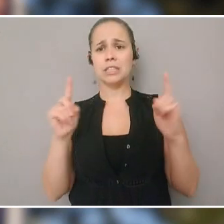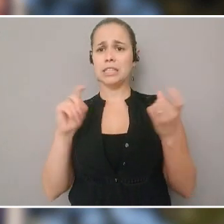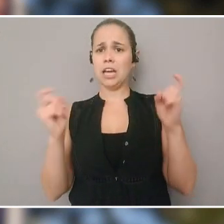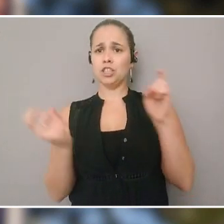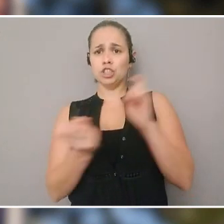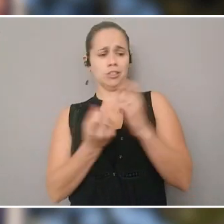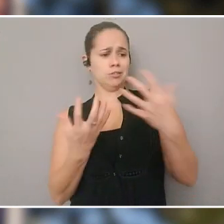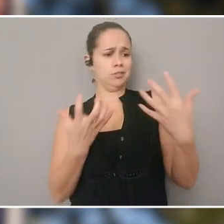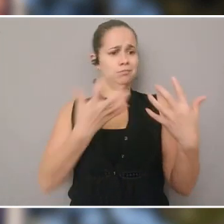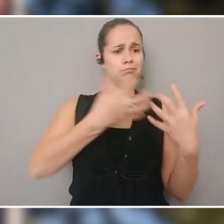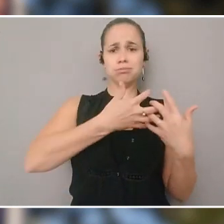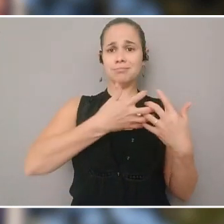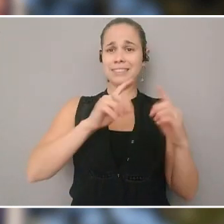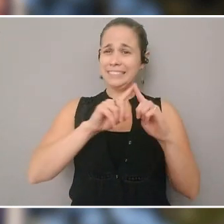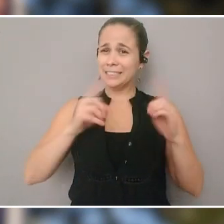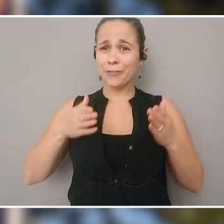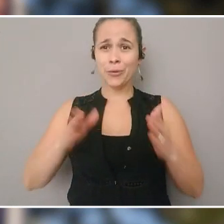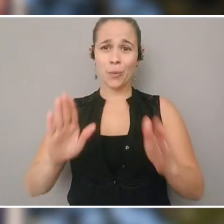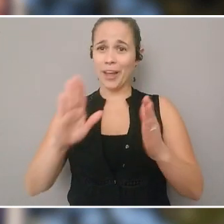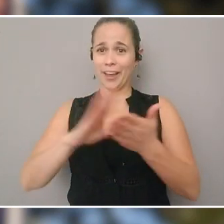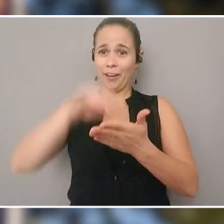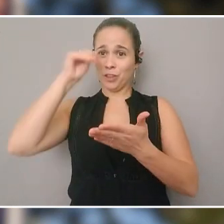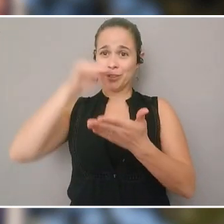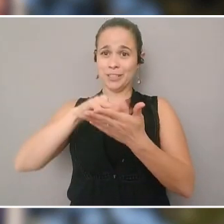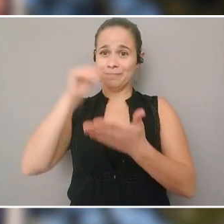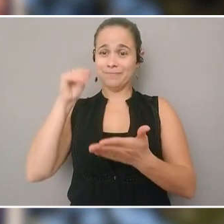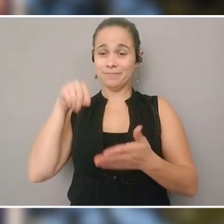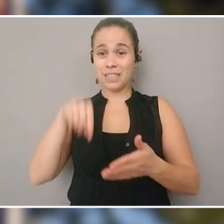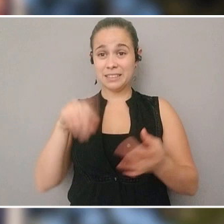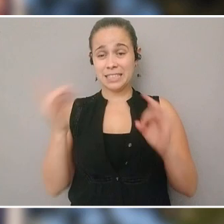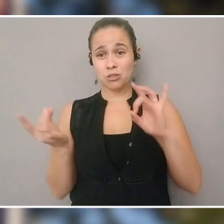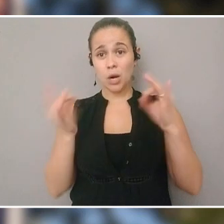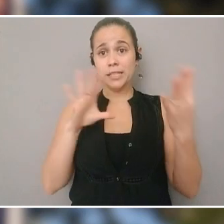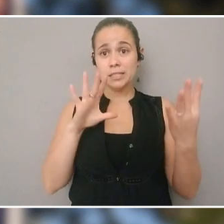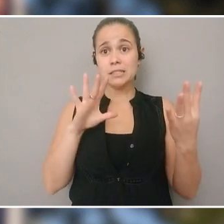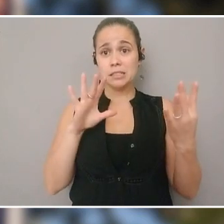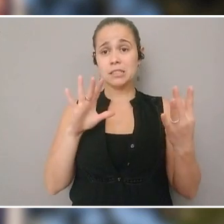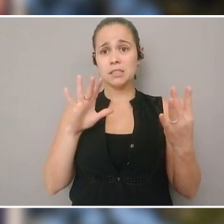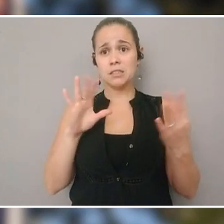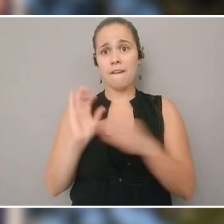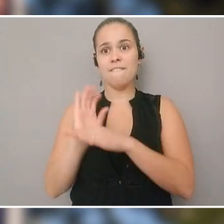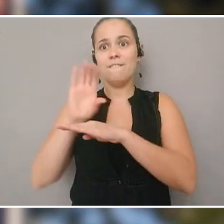completamente diferente de educación. Esta